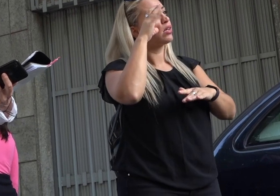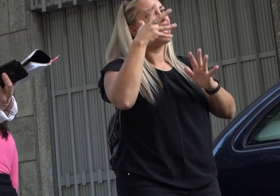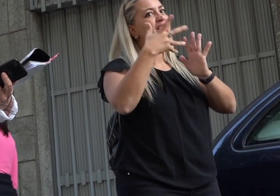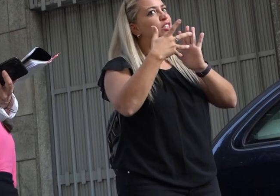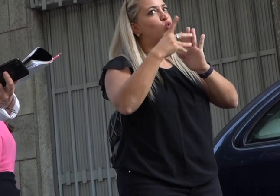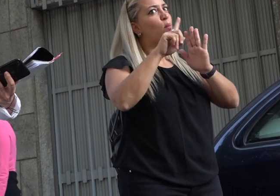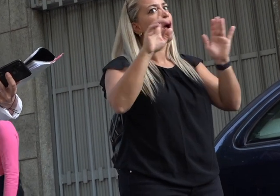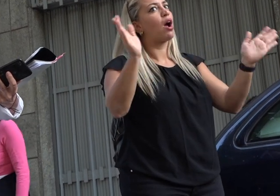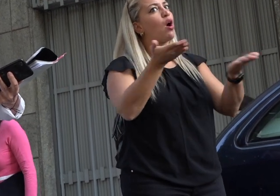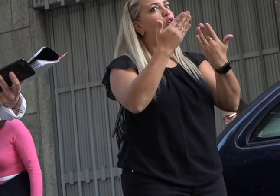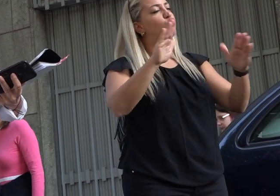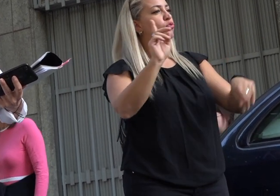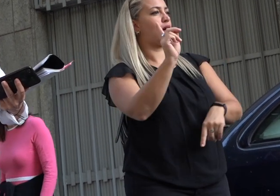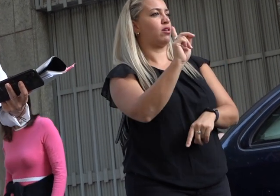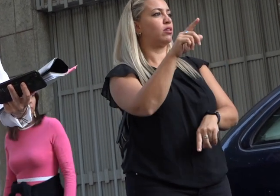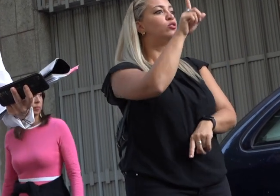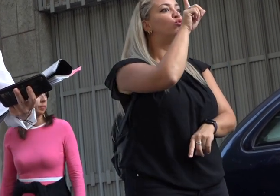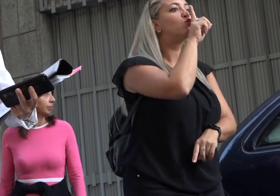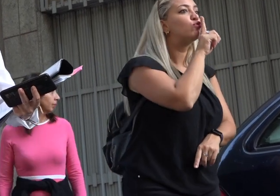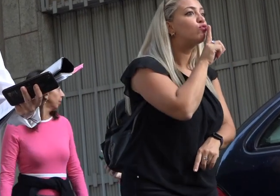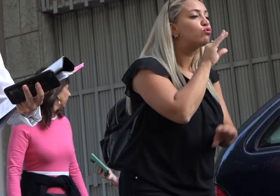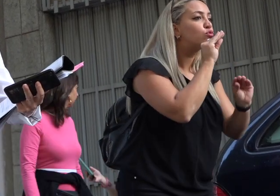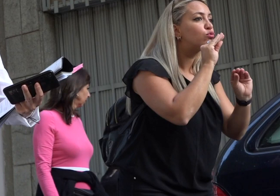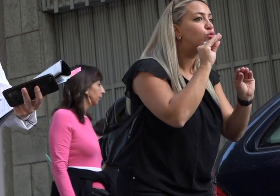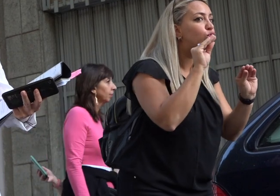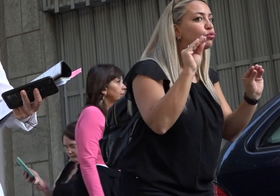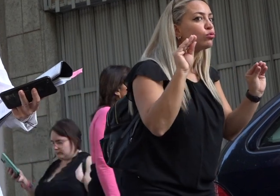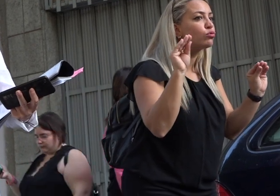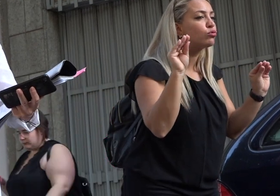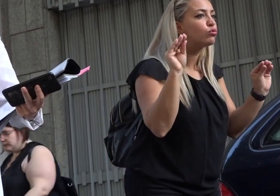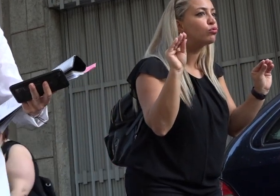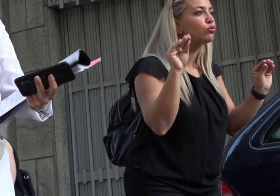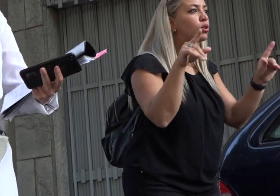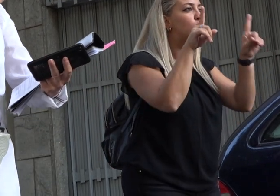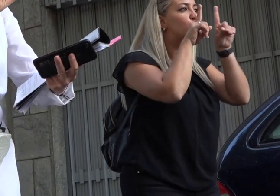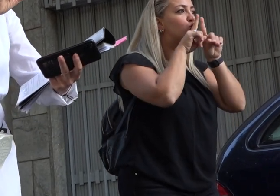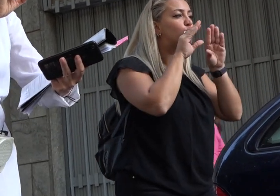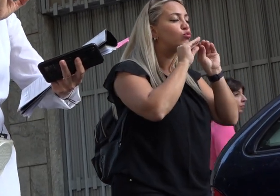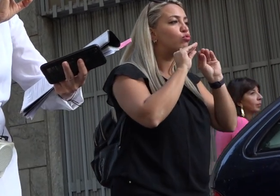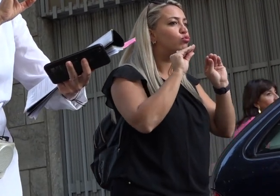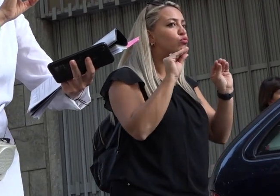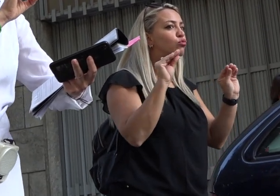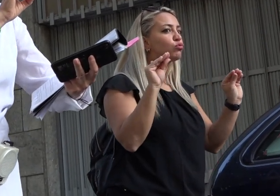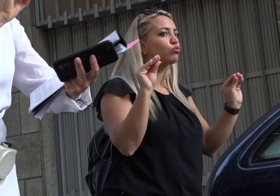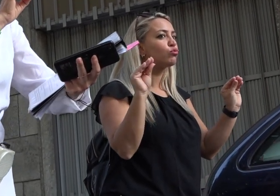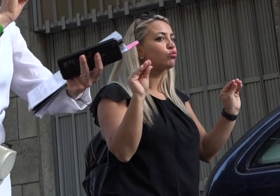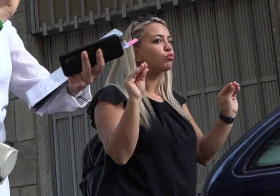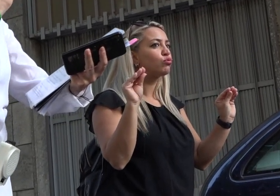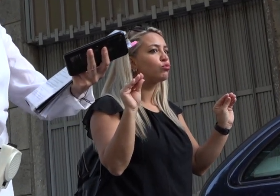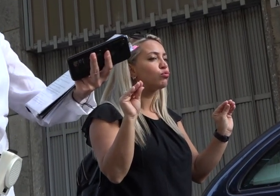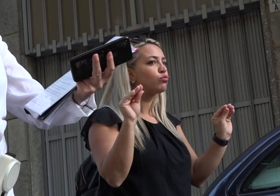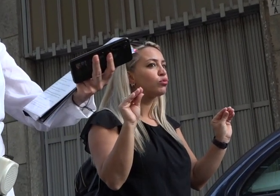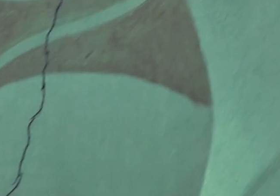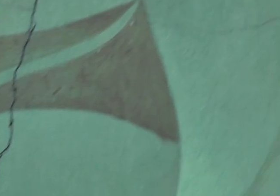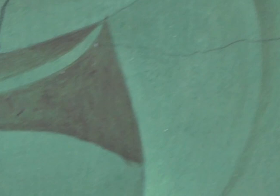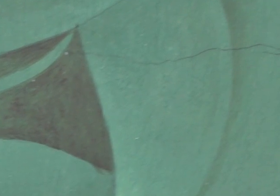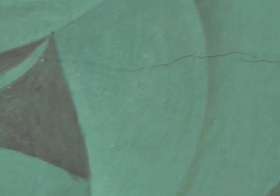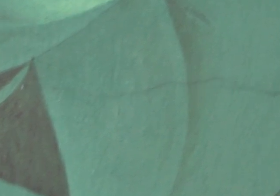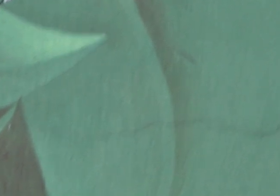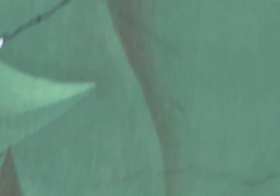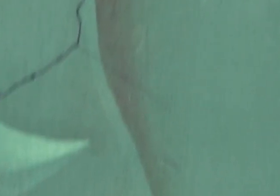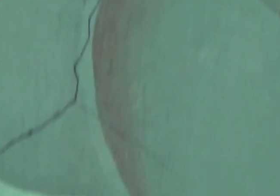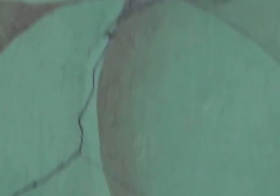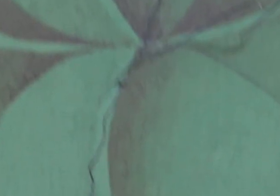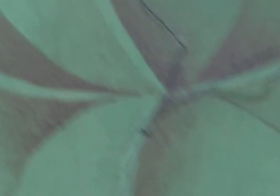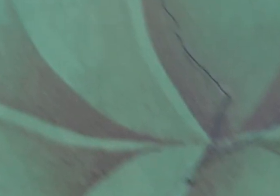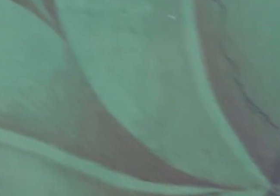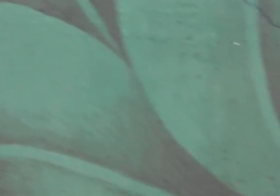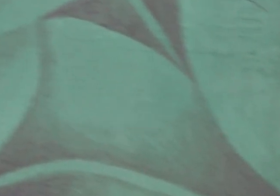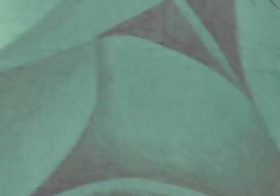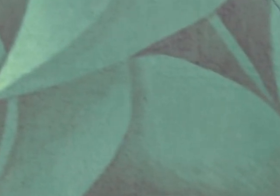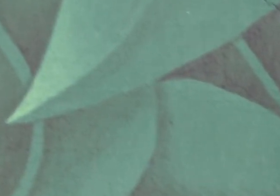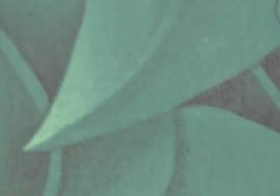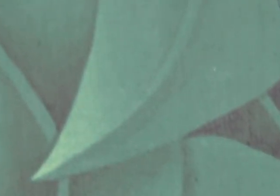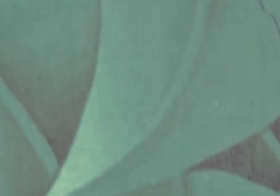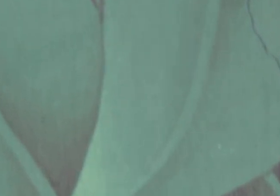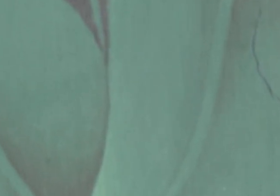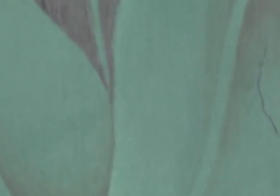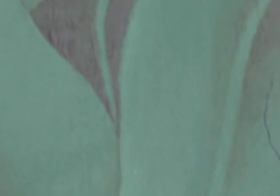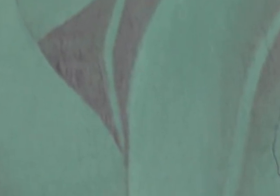concerto. Shhh, shhh. Al di là della forma classica e simmetrica del quadro che mi